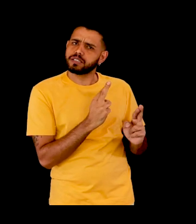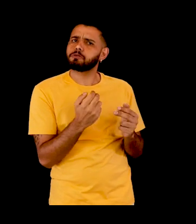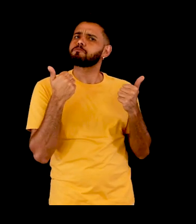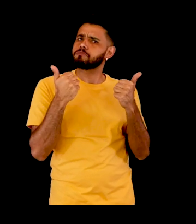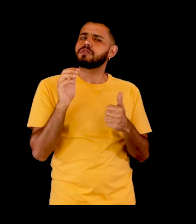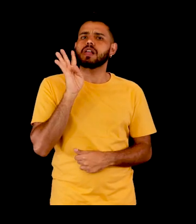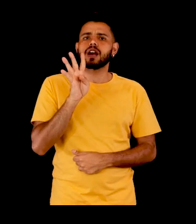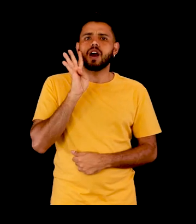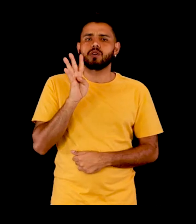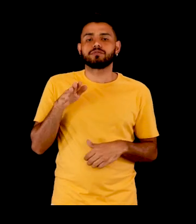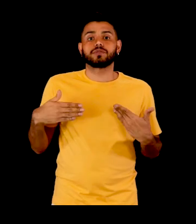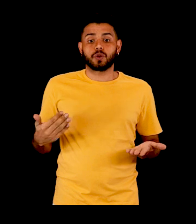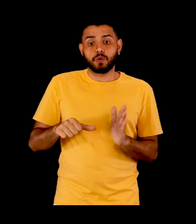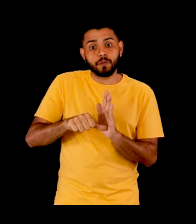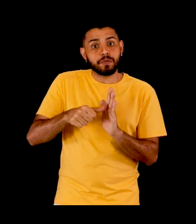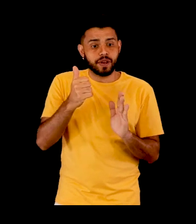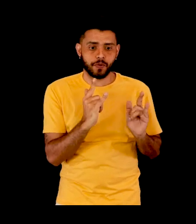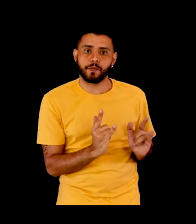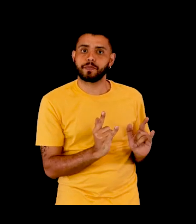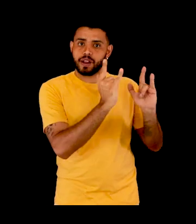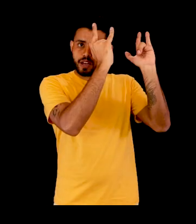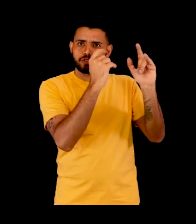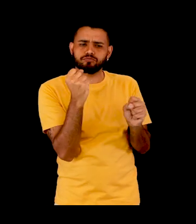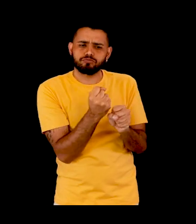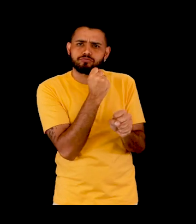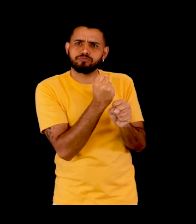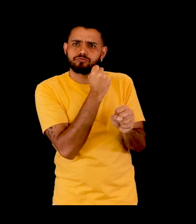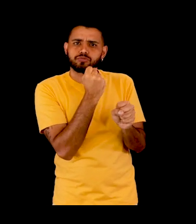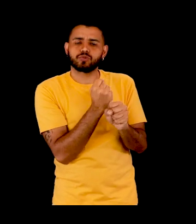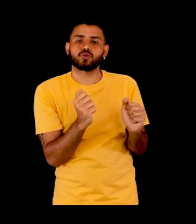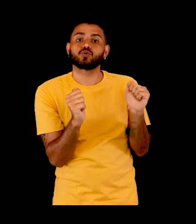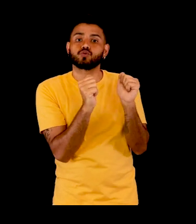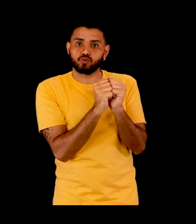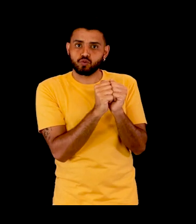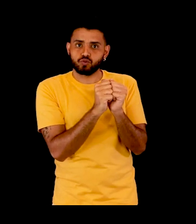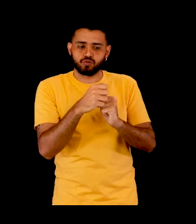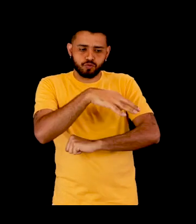que o tio João projetou junto com o meu avô, um dos apartamentos era para eles.